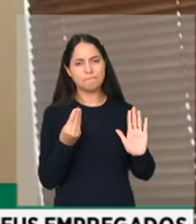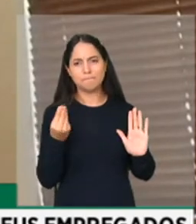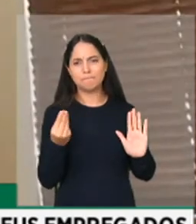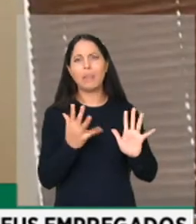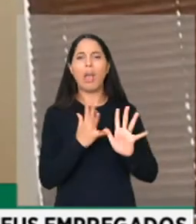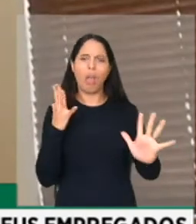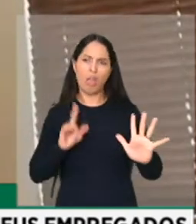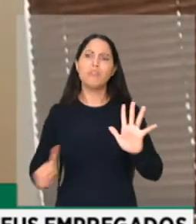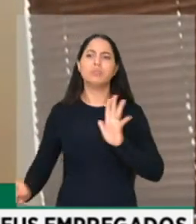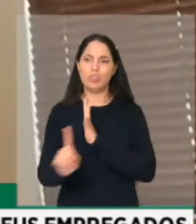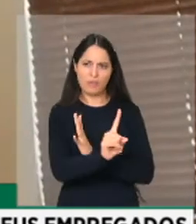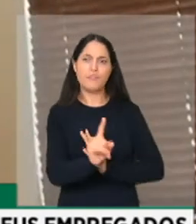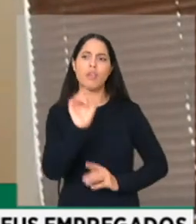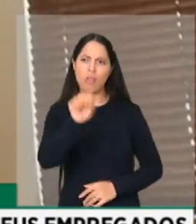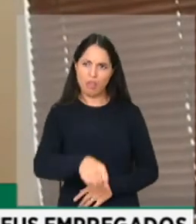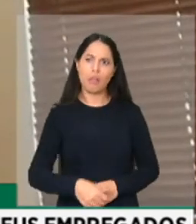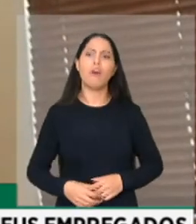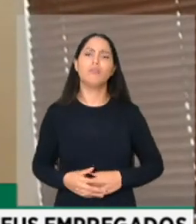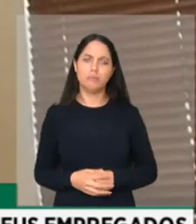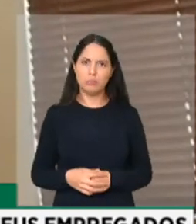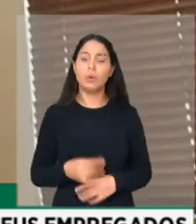ESSE PROJETO, ELE REPRESENTA SIM UM PROJETO FURA-FILA É UM ATALHO QUE ESTÁ SE CRIANDO